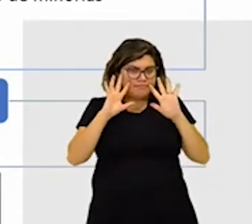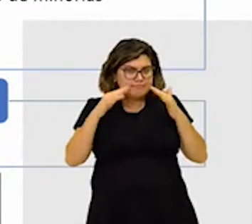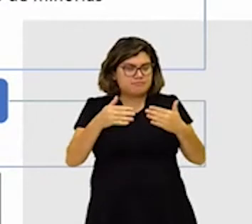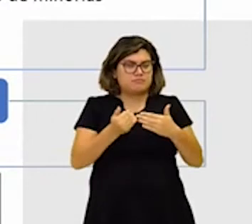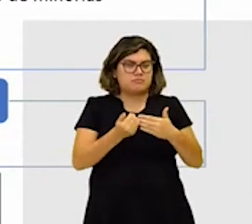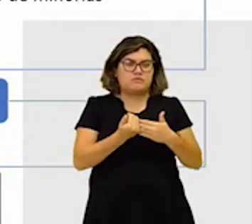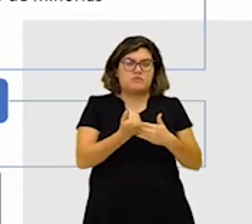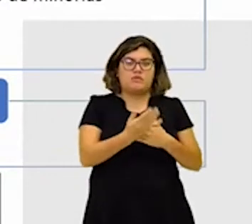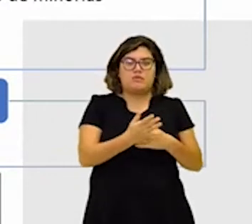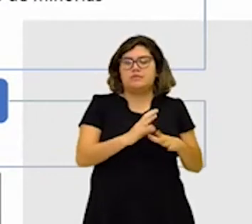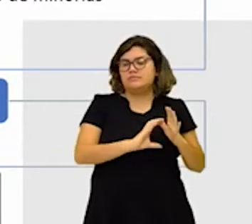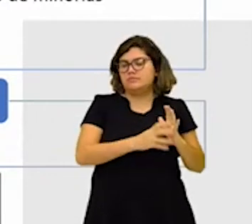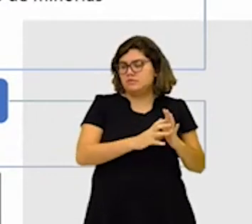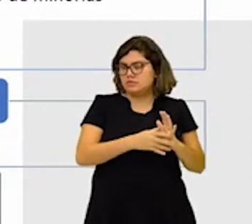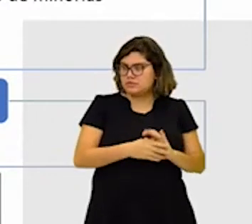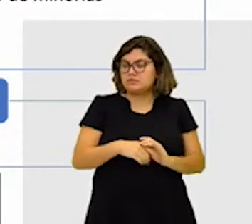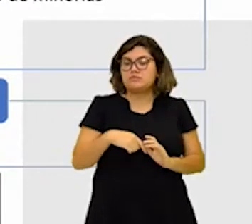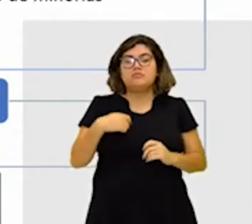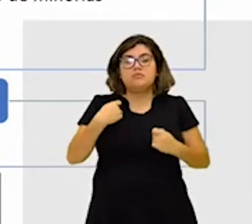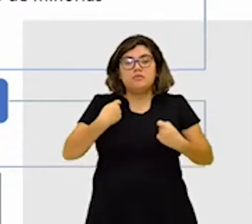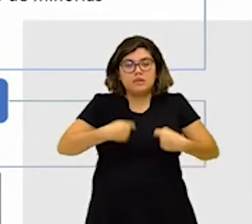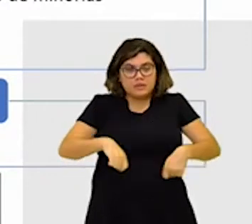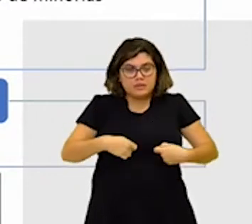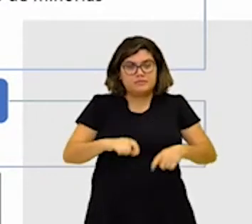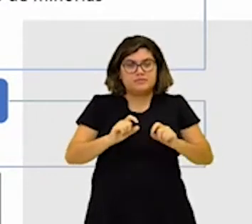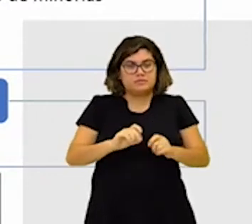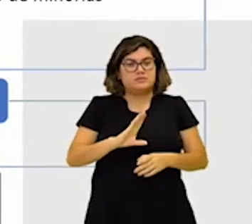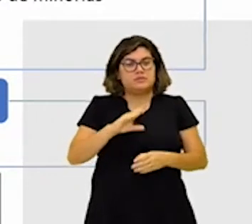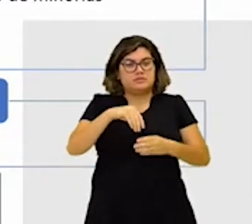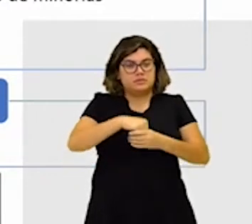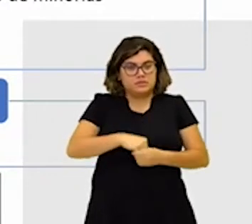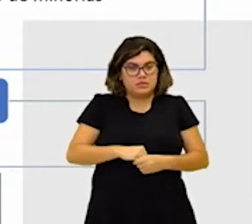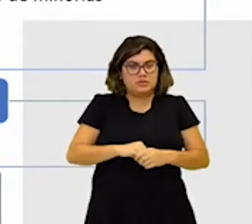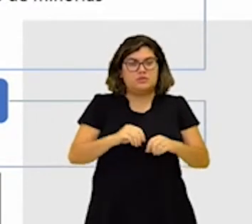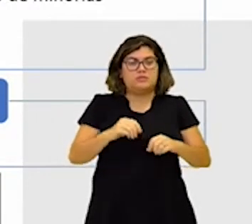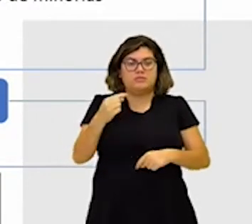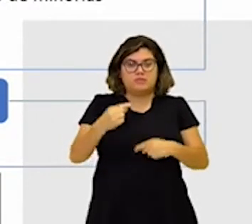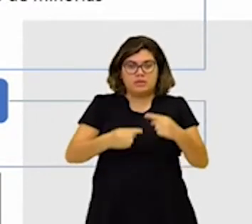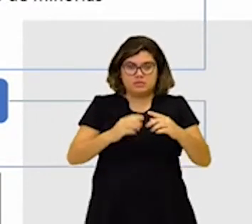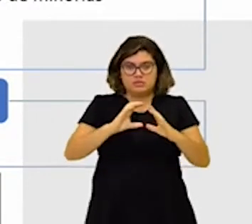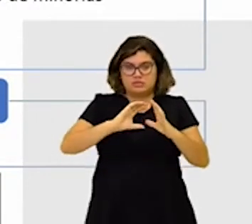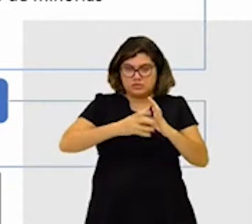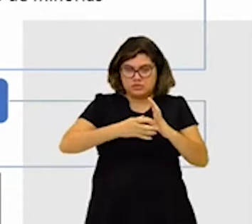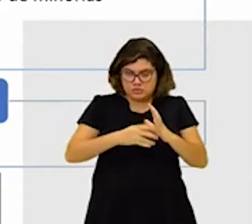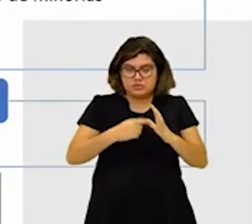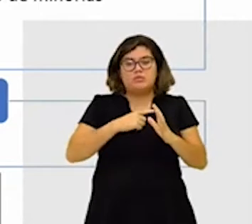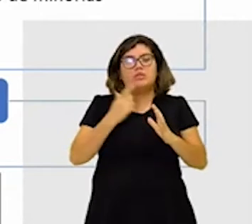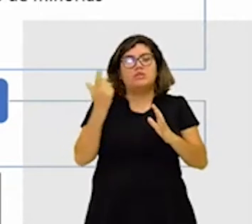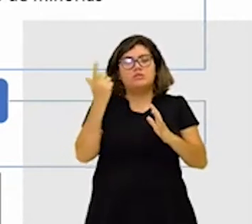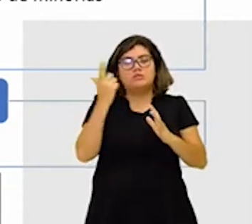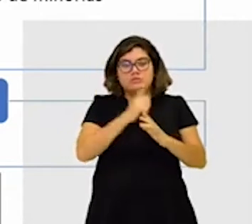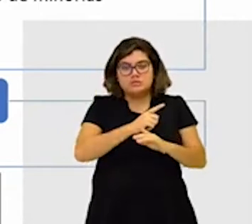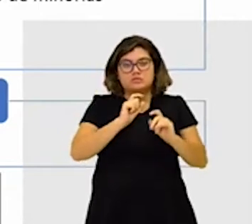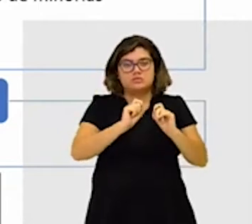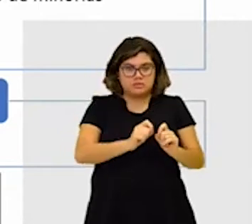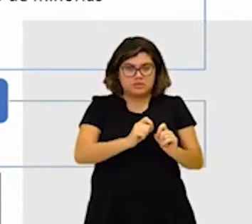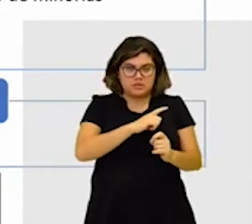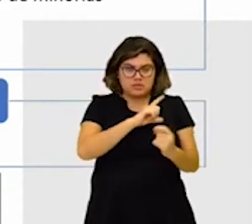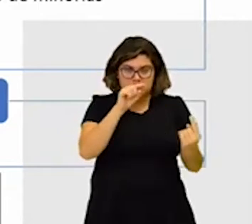políticos e dizer ser feito dentro do partido político para então sim ser objeto de visualização